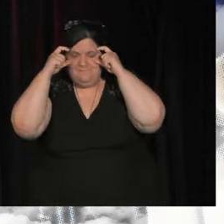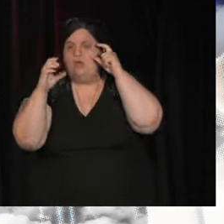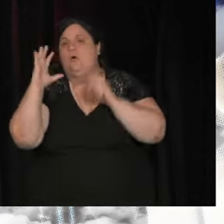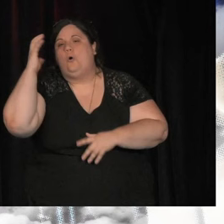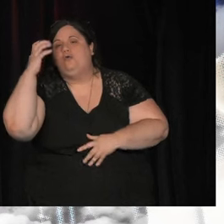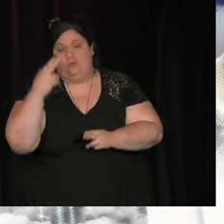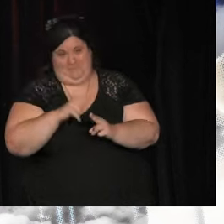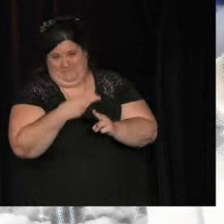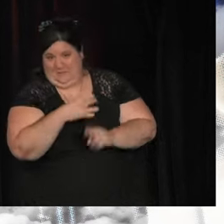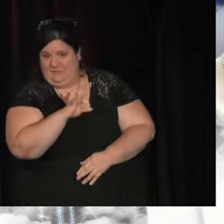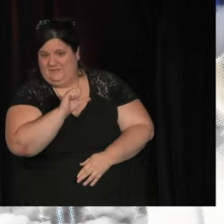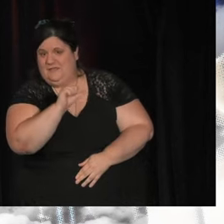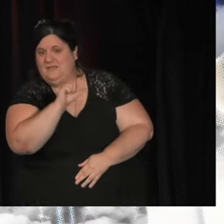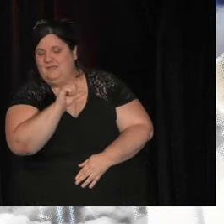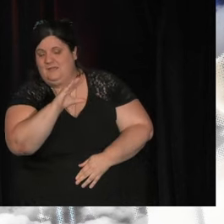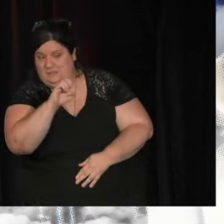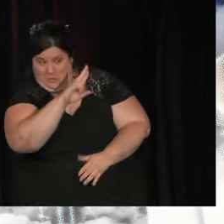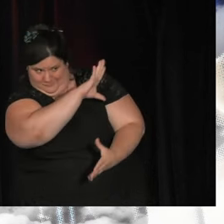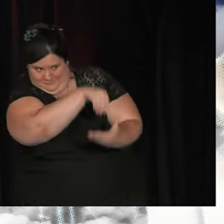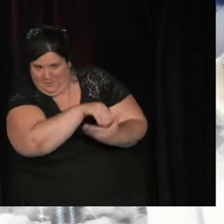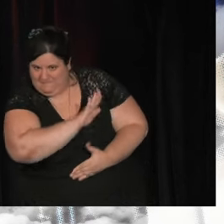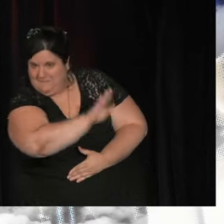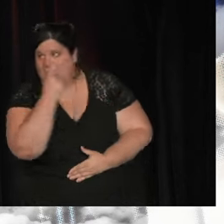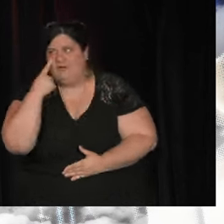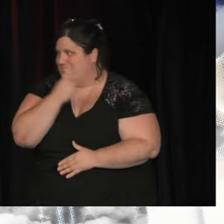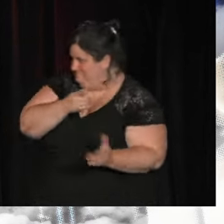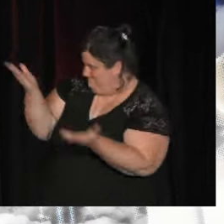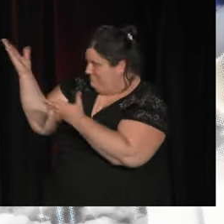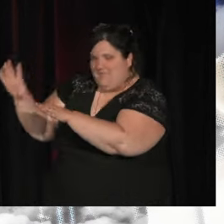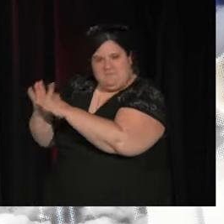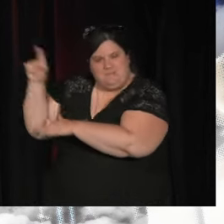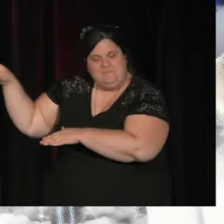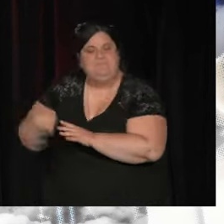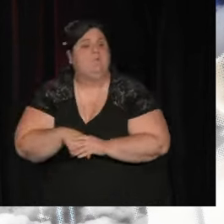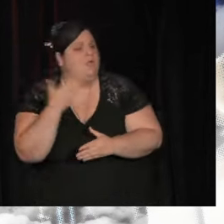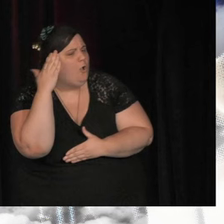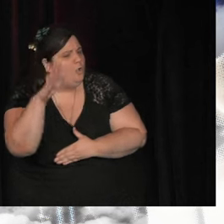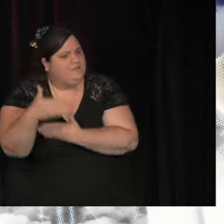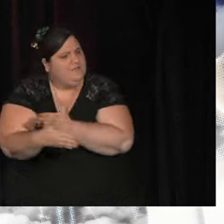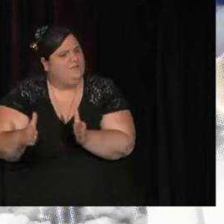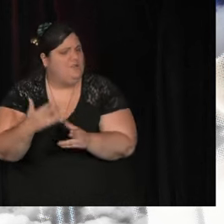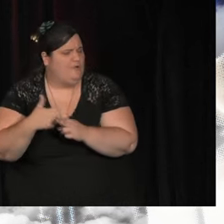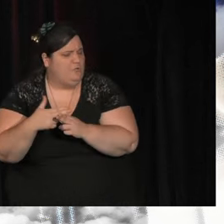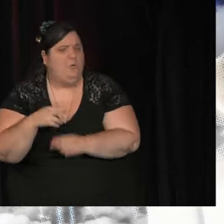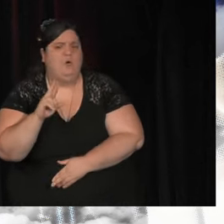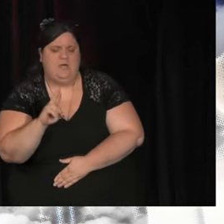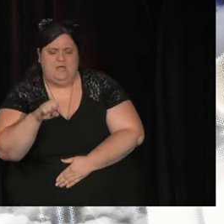Et ils vont faire ça pour toutes les classes. Il y a une classe qui s'appelait littéralement le Reaper, qui va devenir… Le Reaper, ou je ne sais pas, il s'appelle Reaper ?